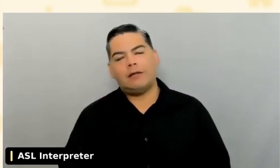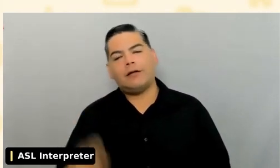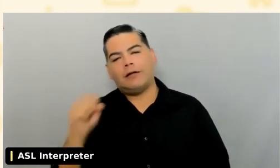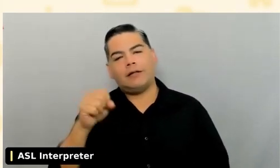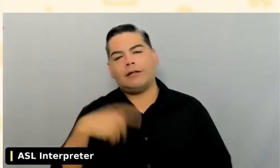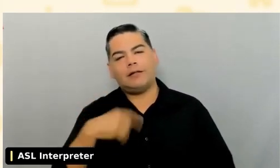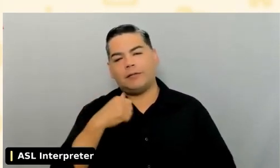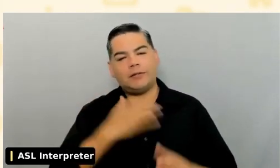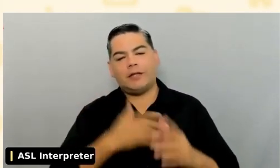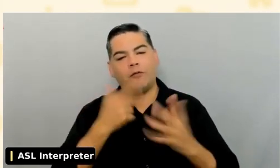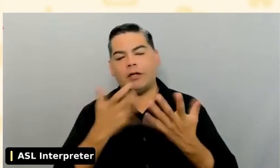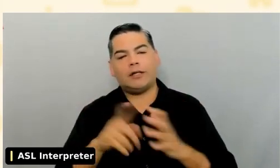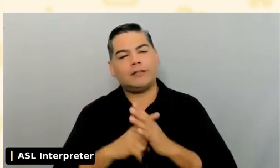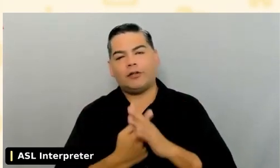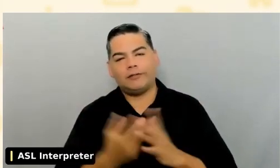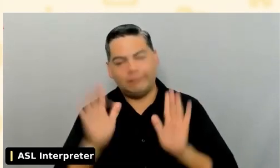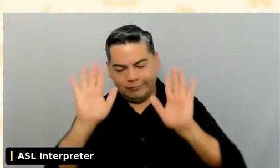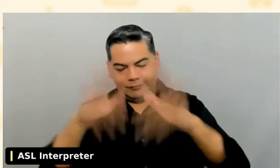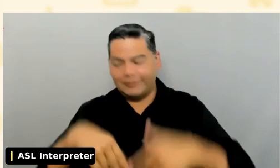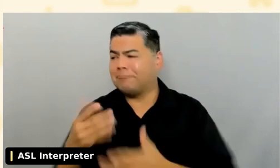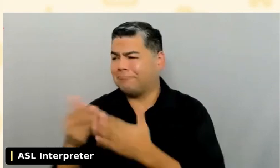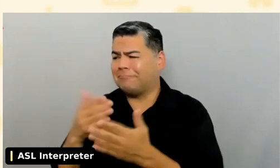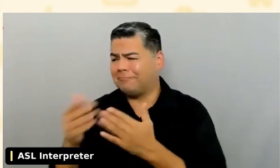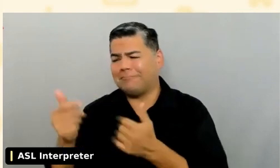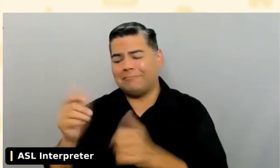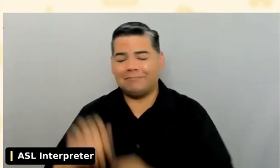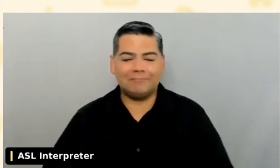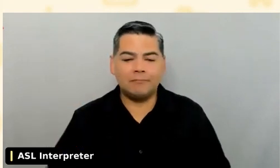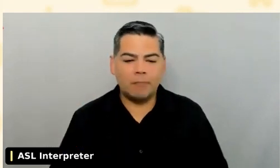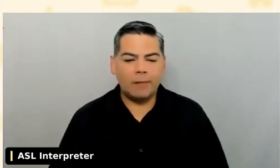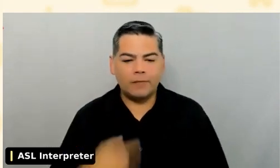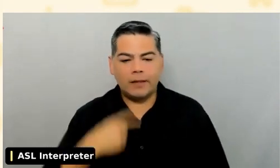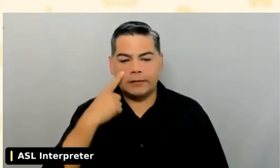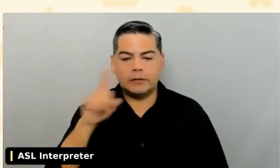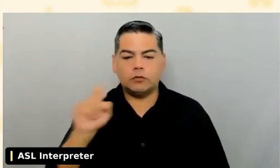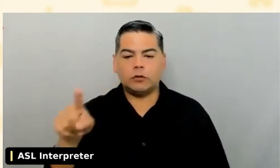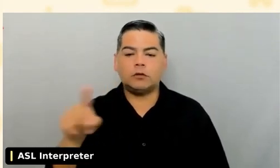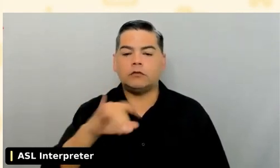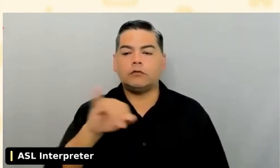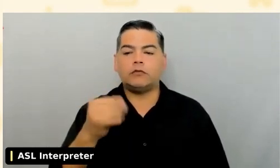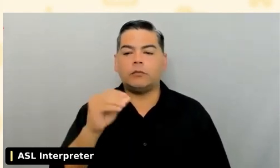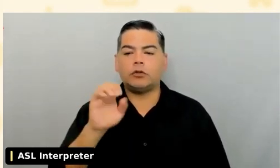Sí, entonces. Veo una pregunta de Joe a través de Estella.